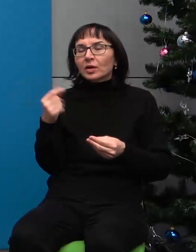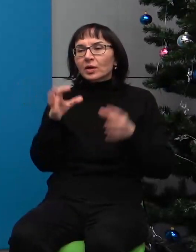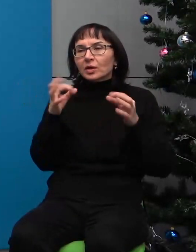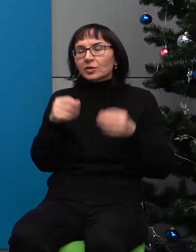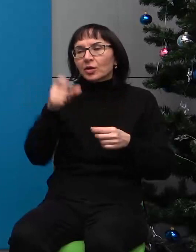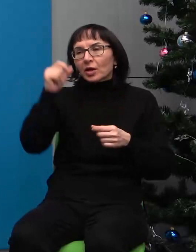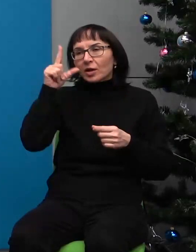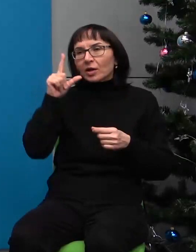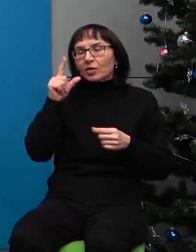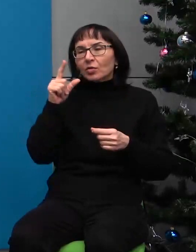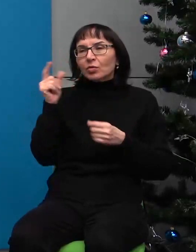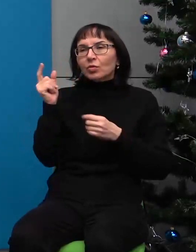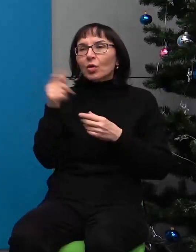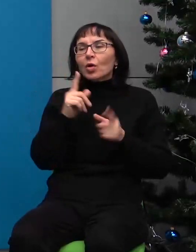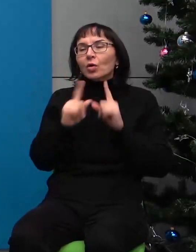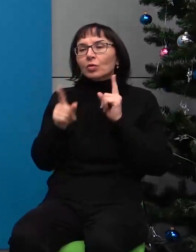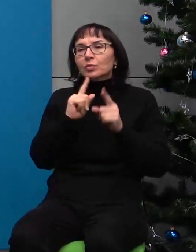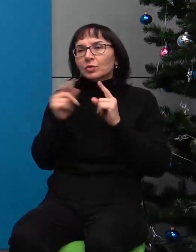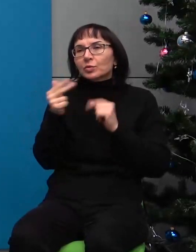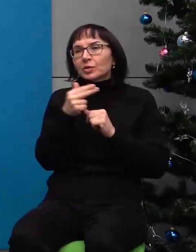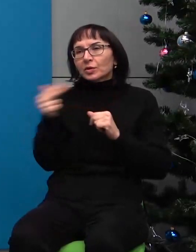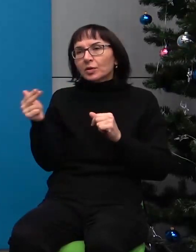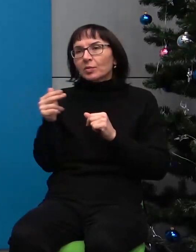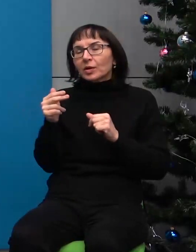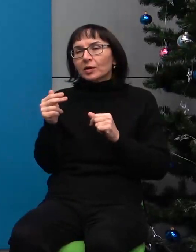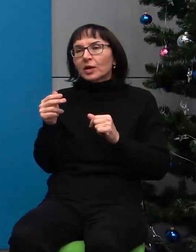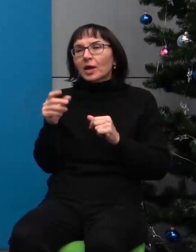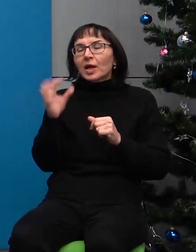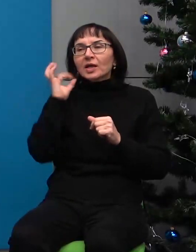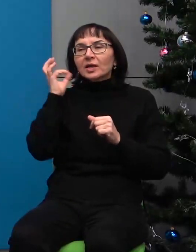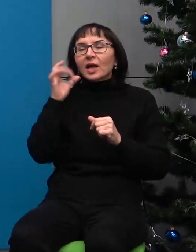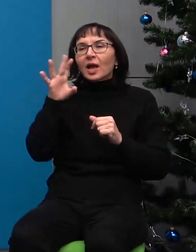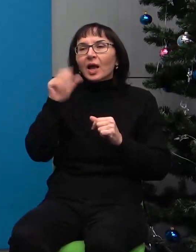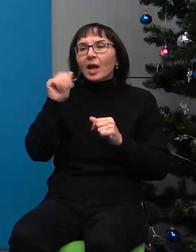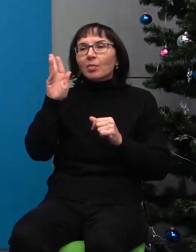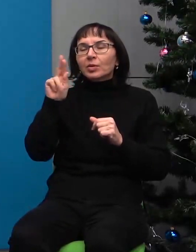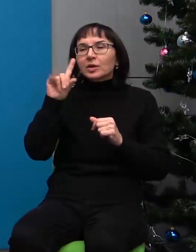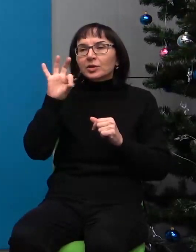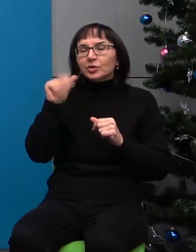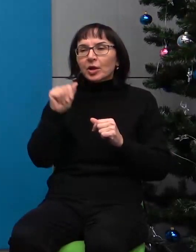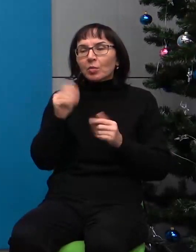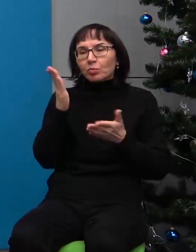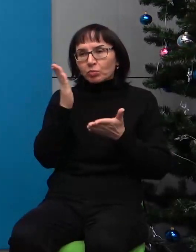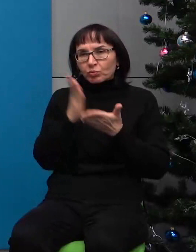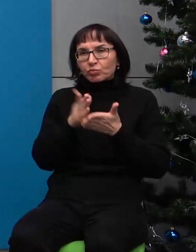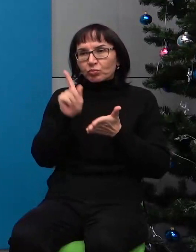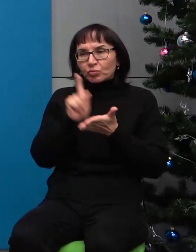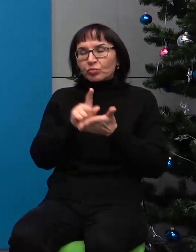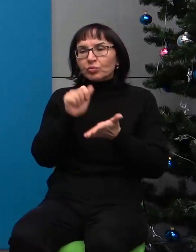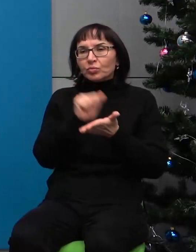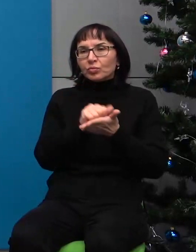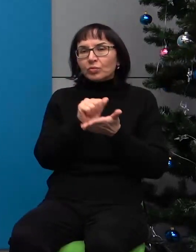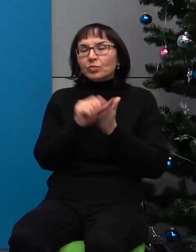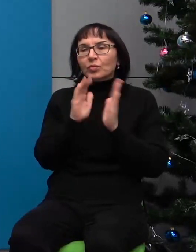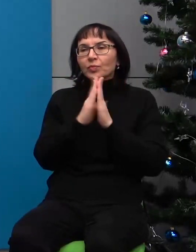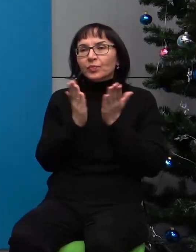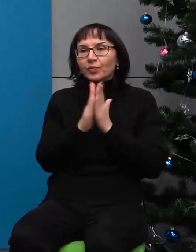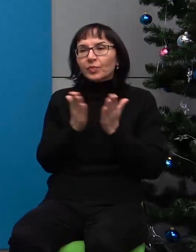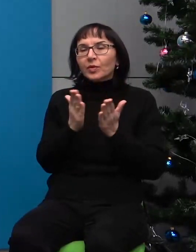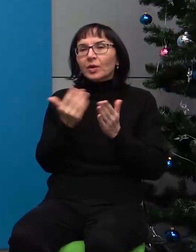rozmawialiśmy pierwszy raz akurat o tamtych czasach z Gabrysią. I wydaliśmy tą książkę. No i powiedzmy było to śmieszne,